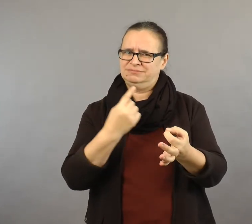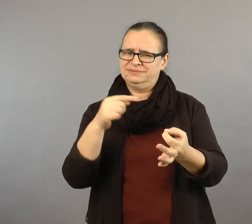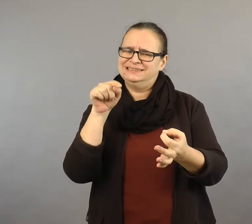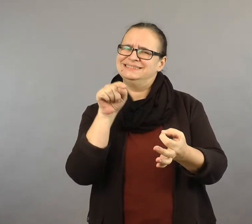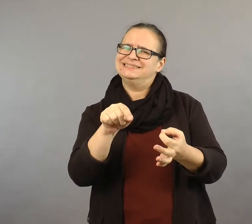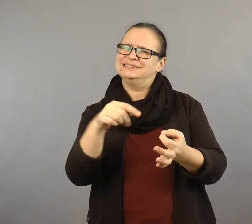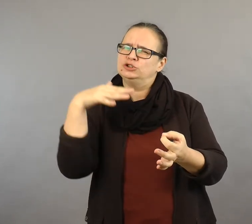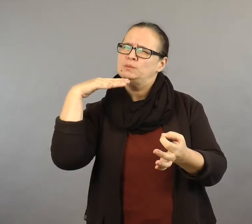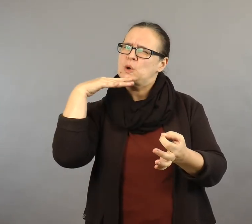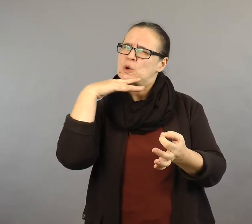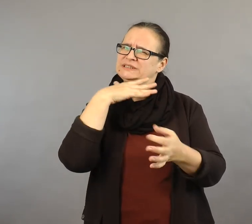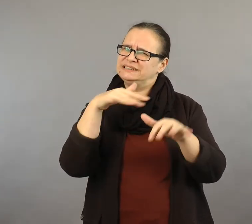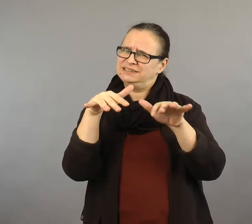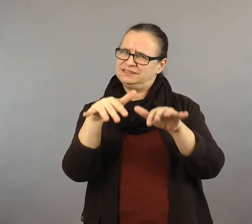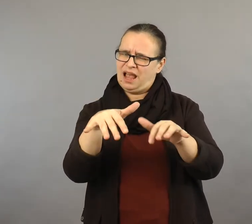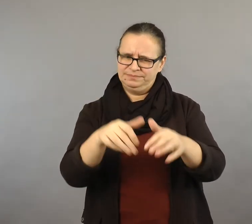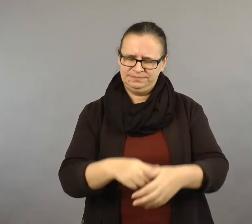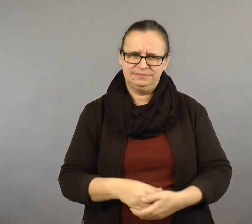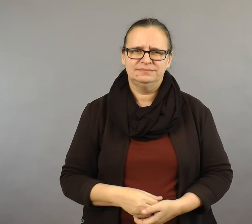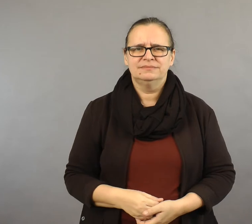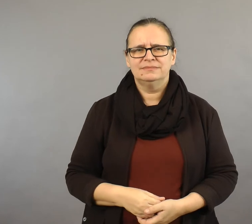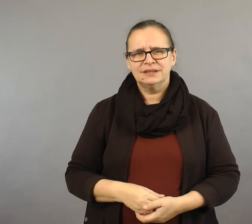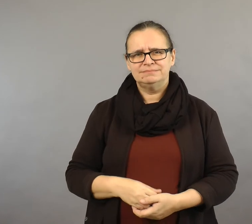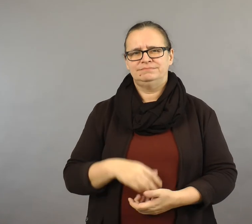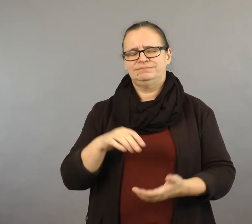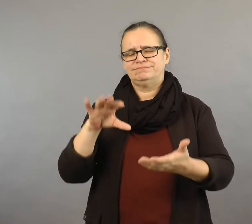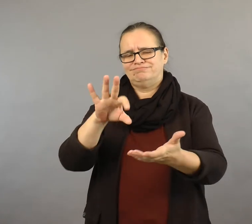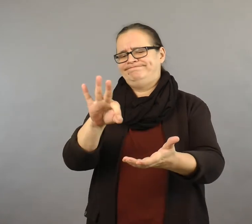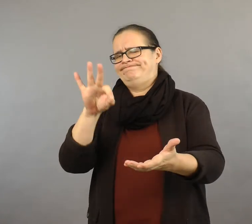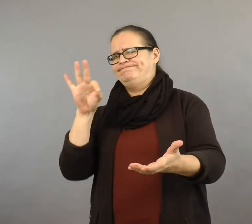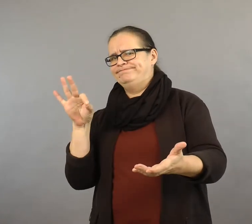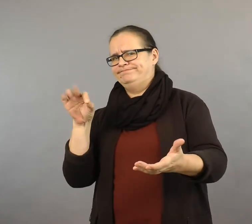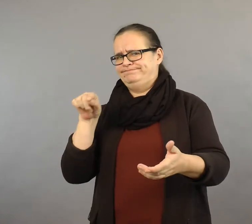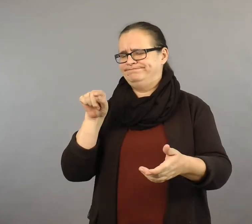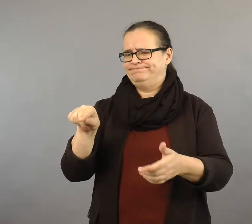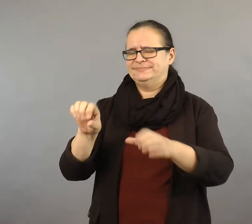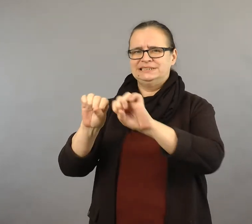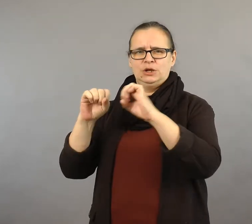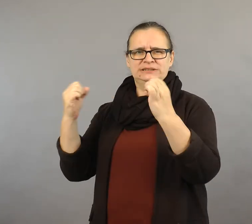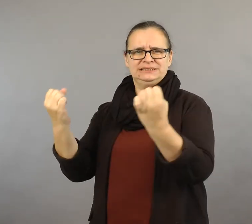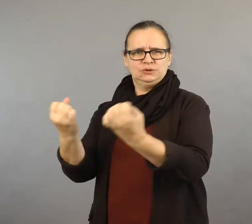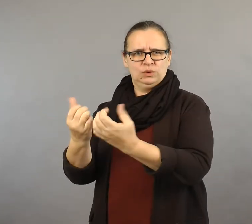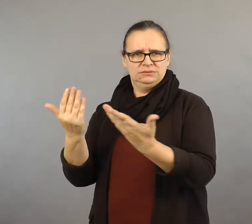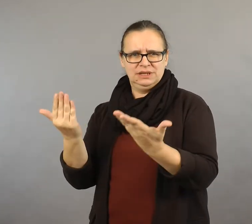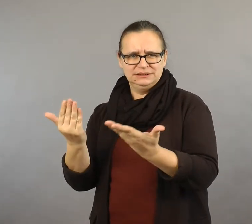Weil es auf der Welt viel Verschmutzung gibt Ich greife eine Beispiel-Situation heraus: